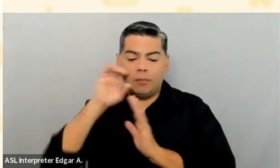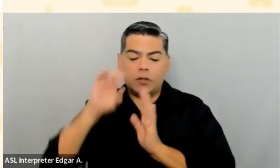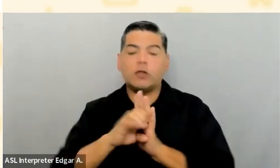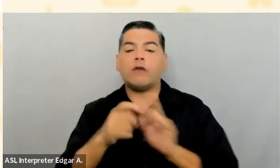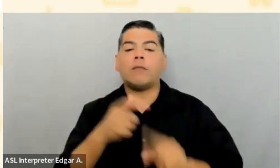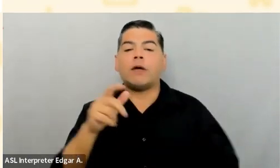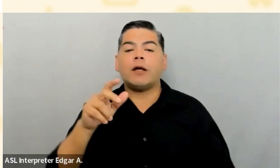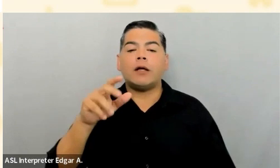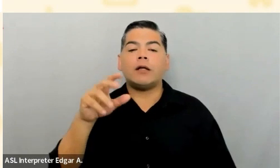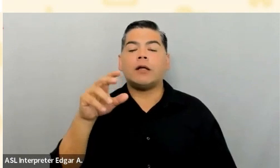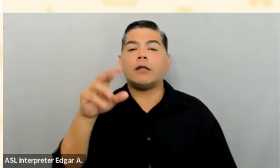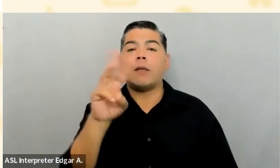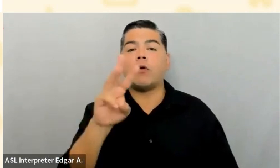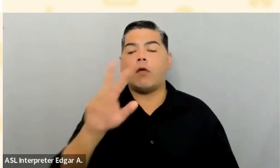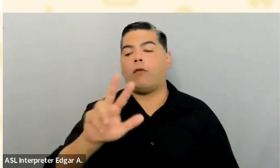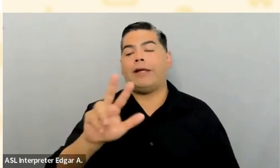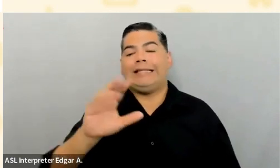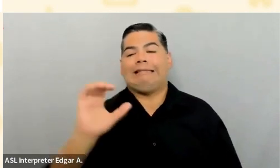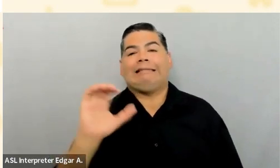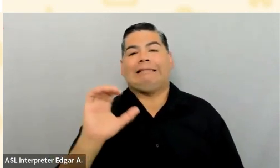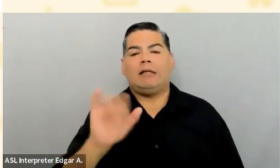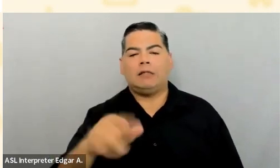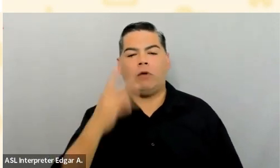por eso lo he acreditado para que sepan de dónde lo saqué.